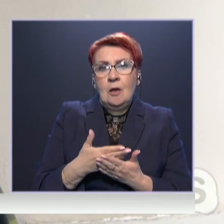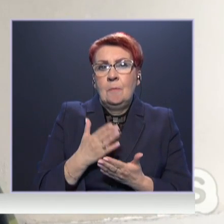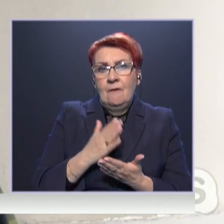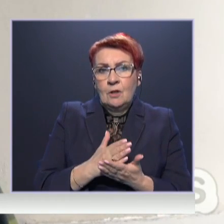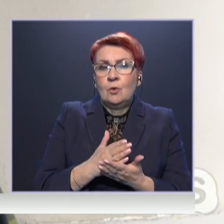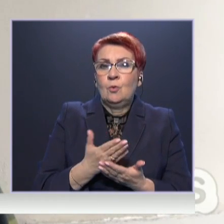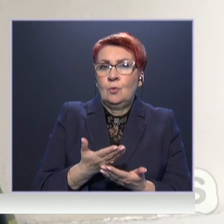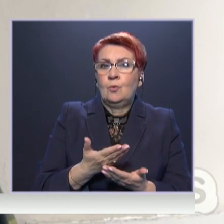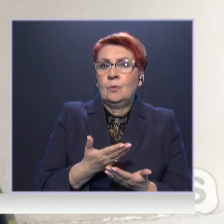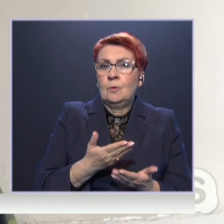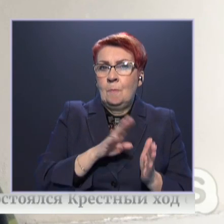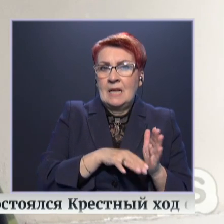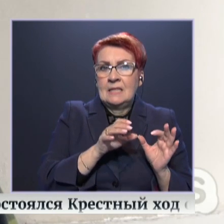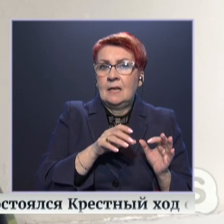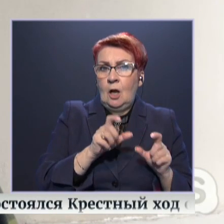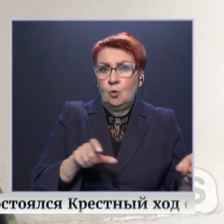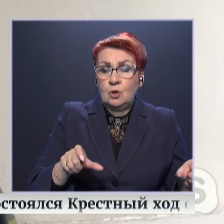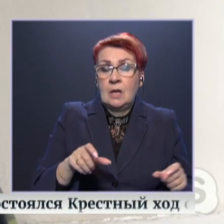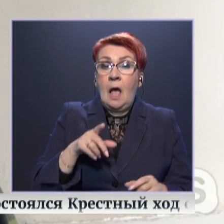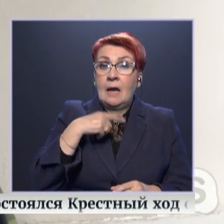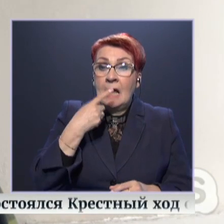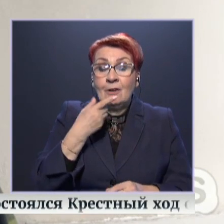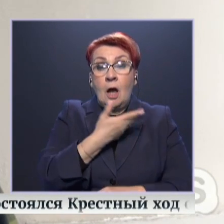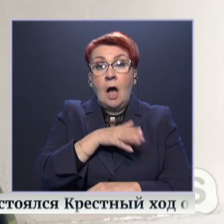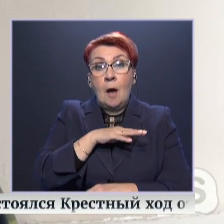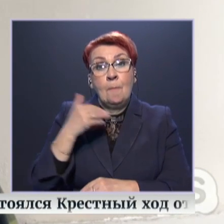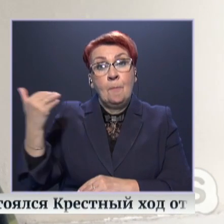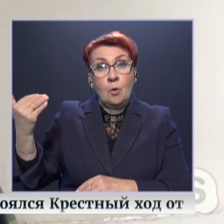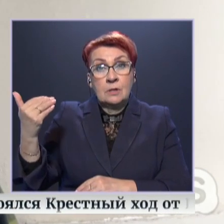говорю польское правительство так вот это нужно второй категории правительство простым полякам это абсолютно